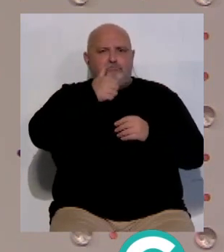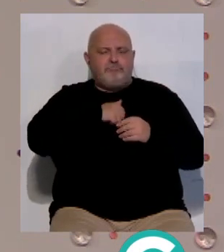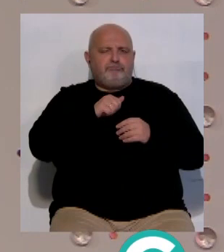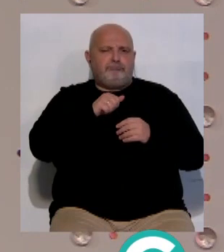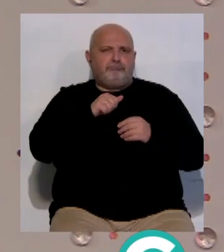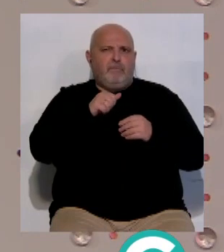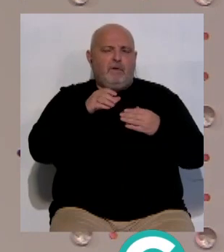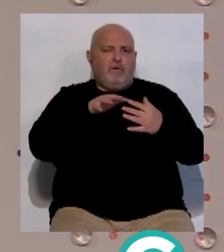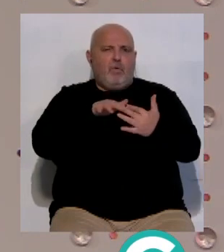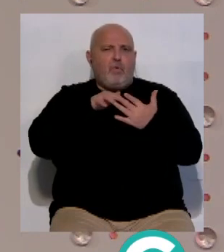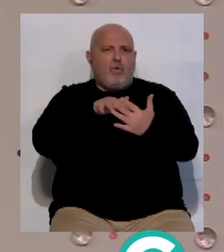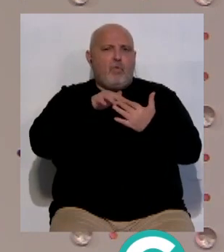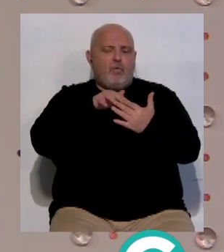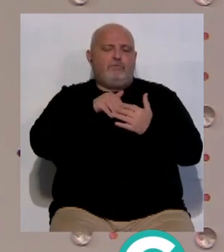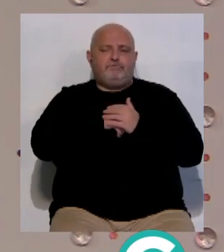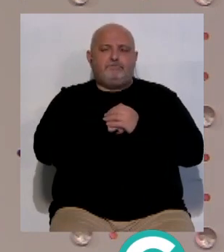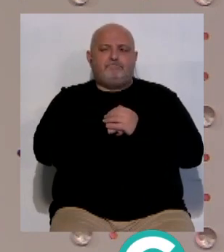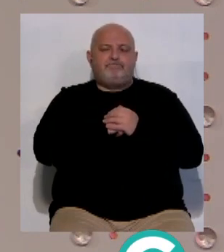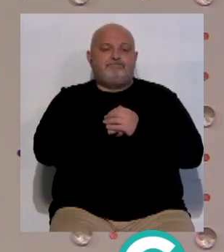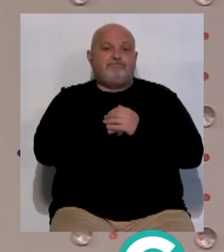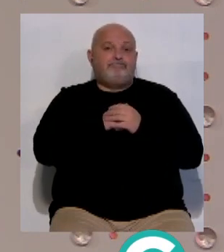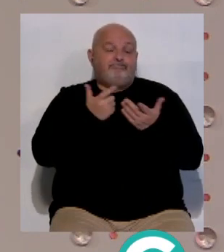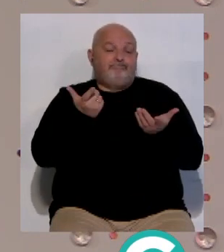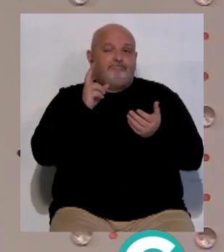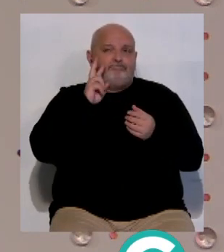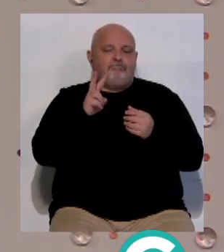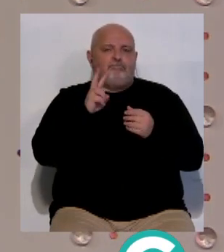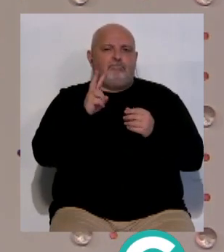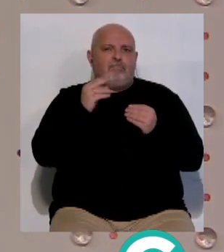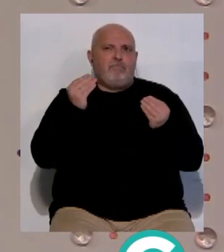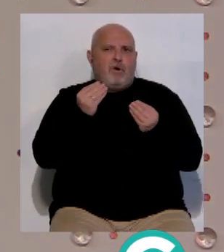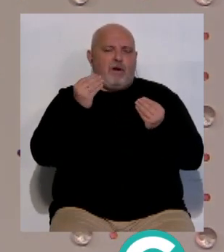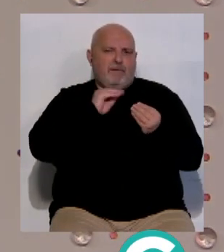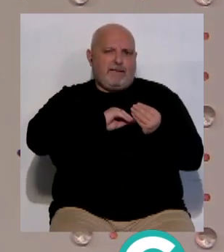minutos y todo lo que sucedió no pero yo creo que que Vimos una versión muy mejorada Y a partir de